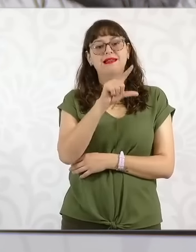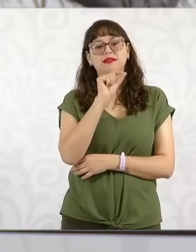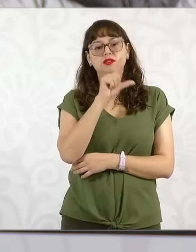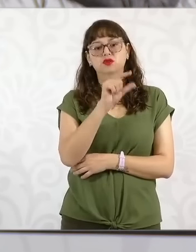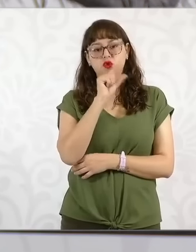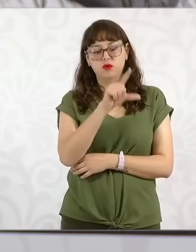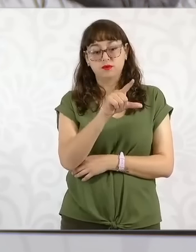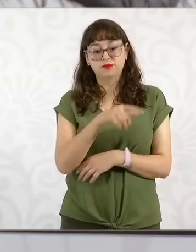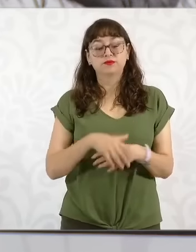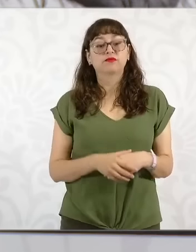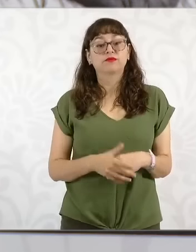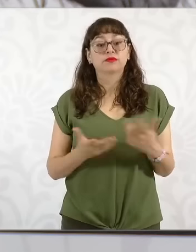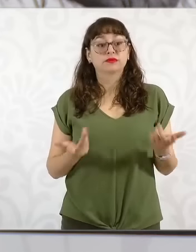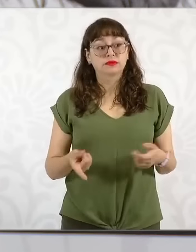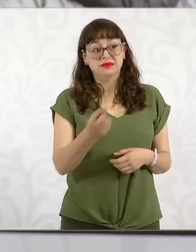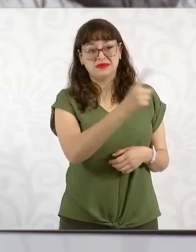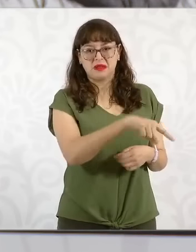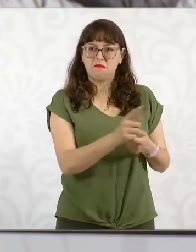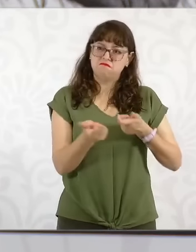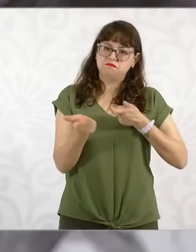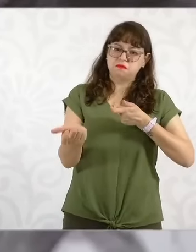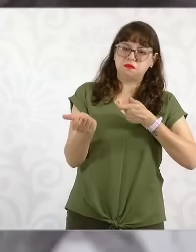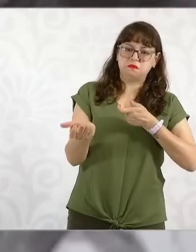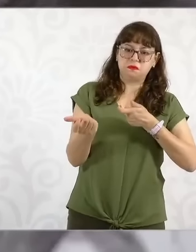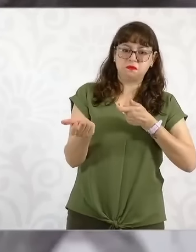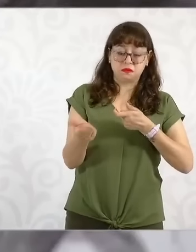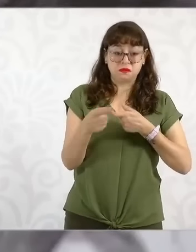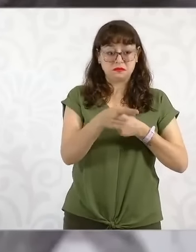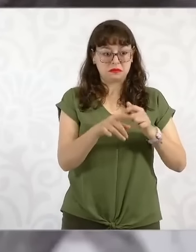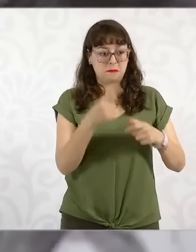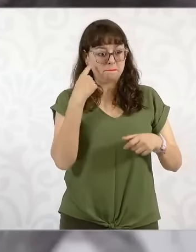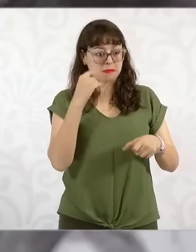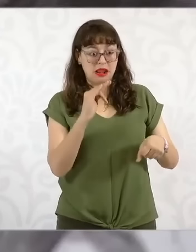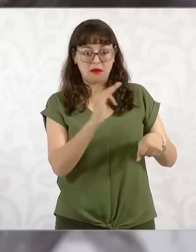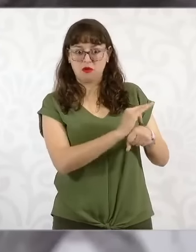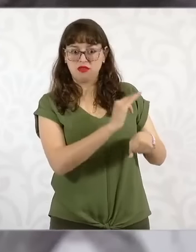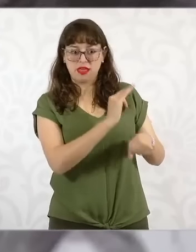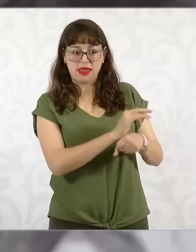donde fueron agredidos por sujetos armados del círculo de seguridad del R1 y al repeler